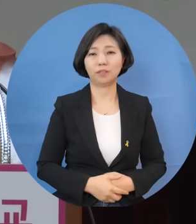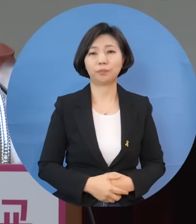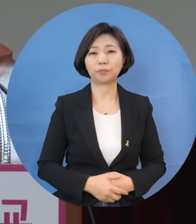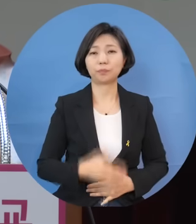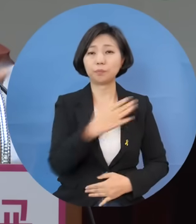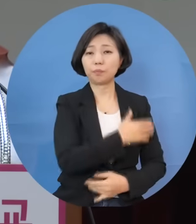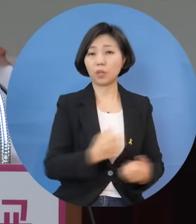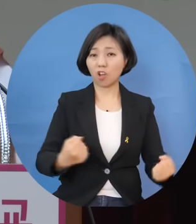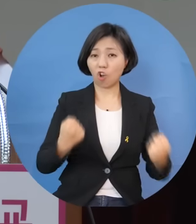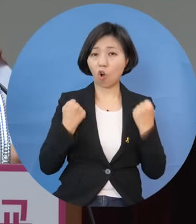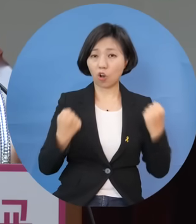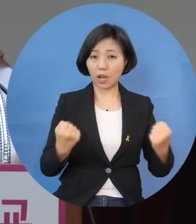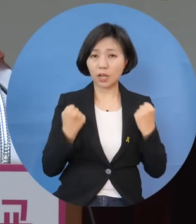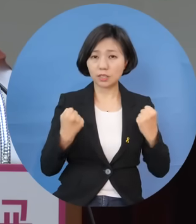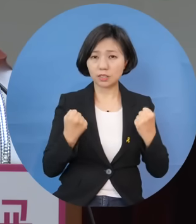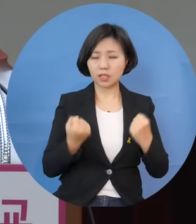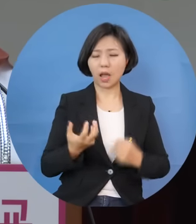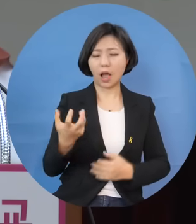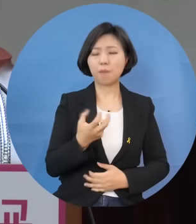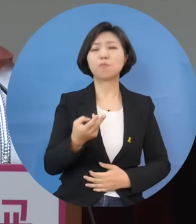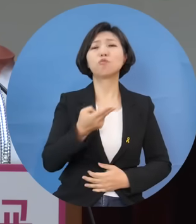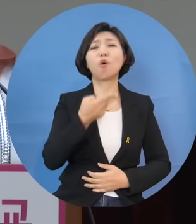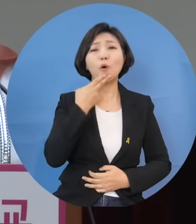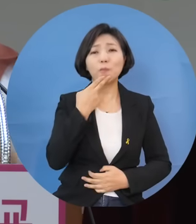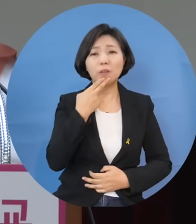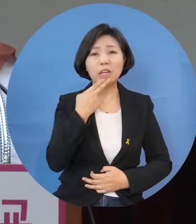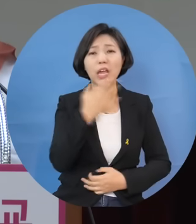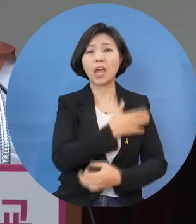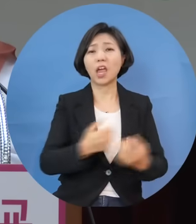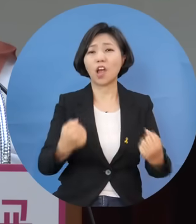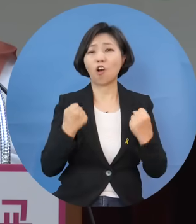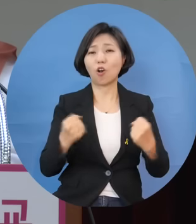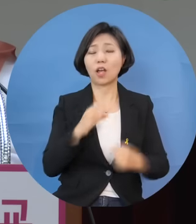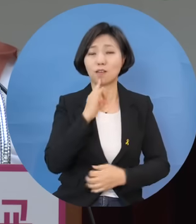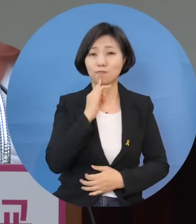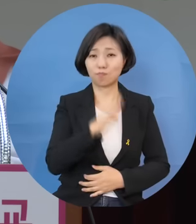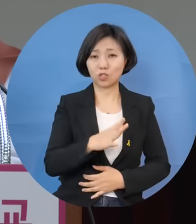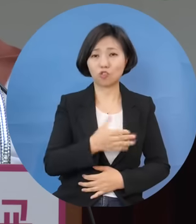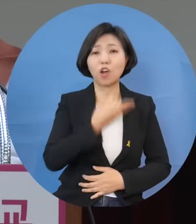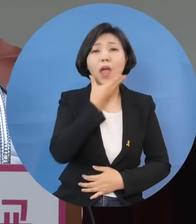건강은 '아프지 않은 것'이 건강이듯이 행복은 뭐가 행복이다?